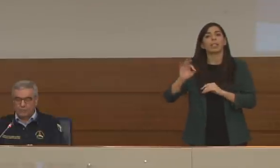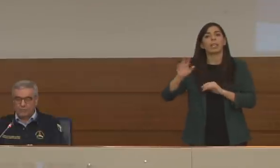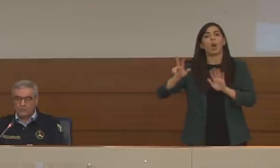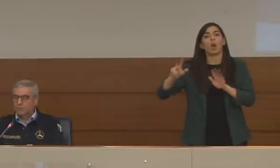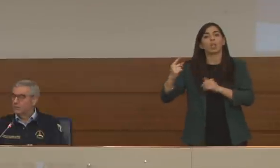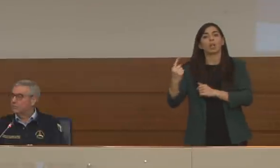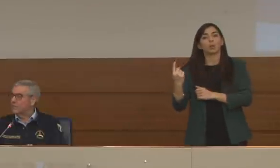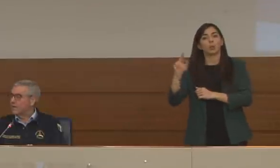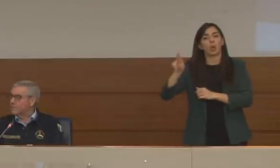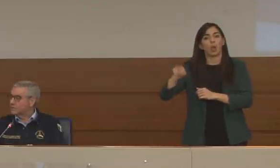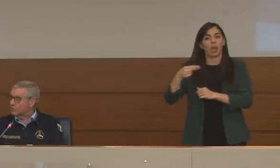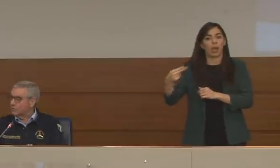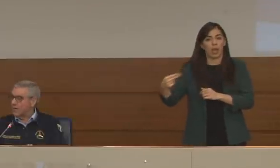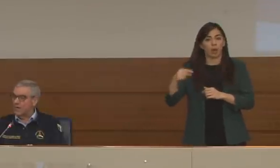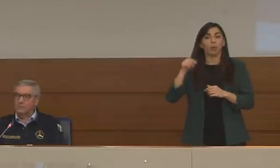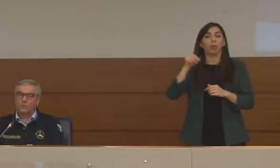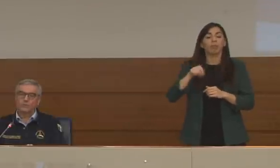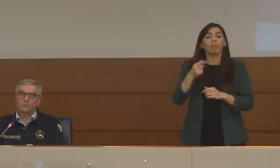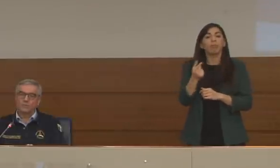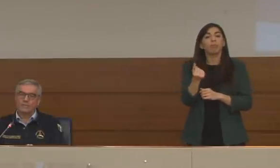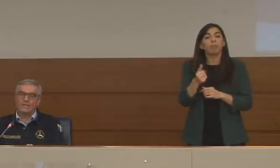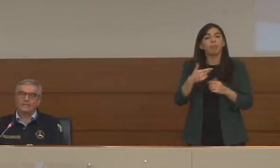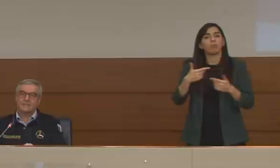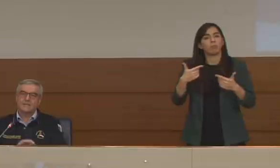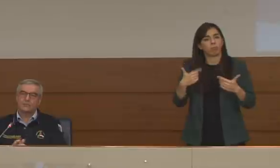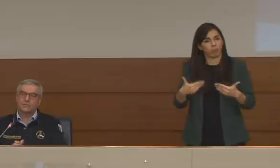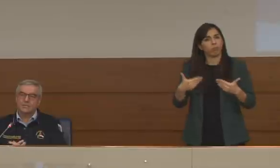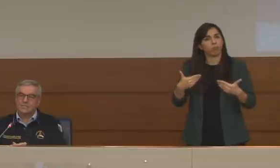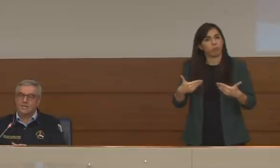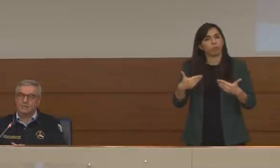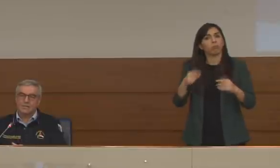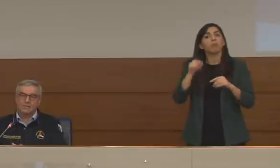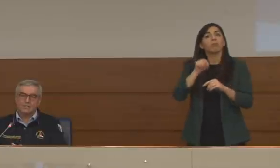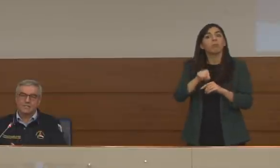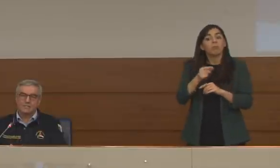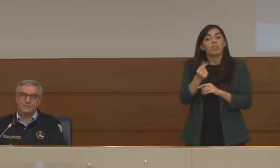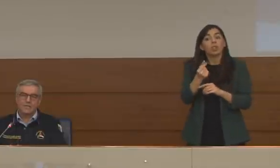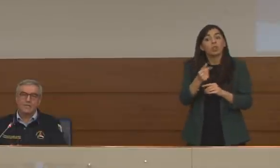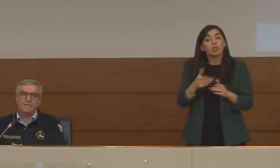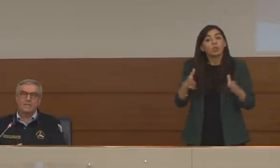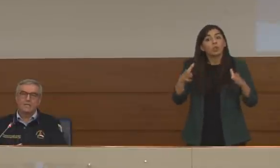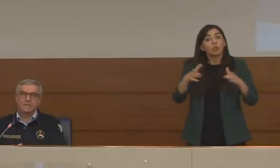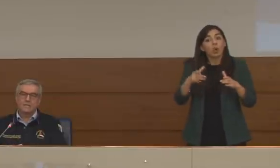Una somma molto importante che sarà utilizzata per l'acquisizione